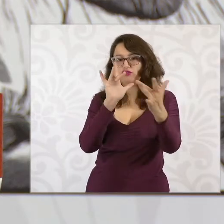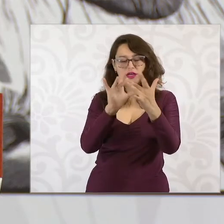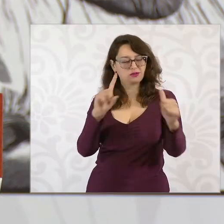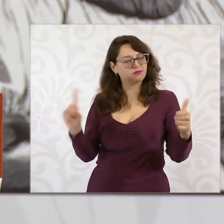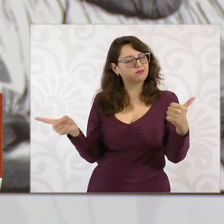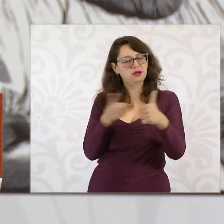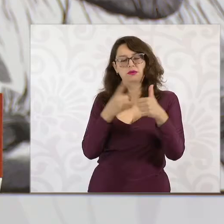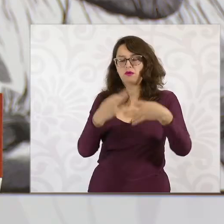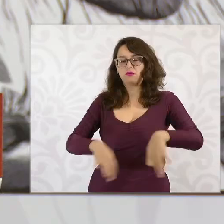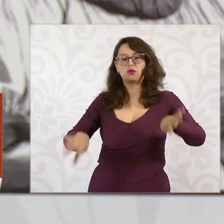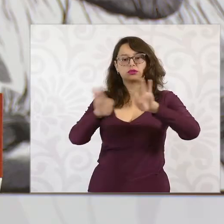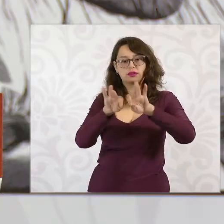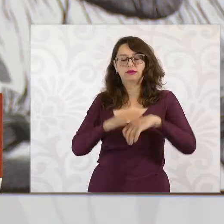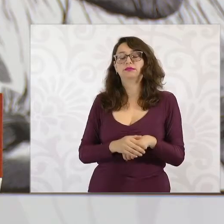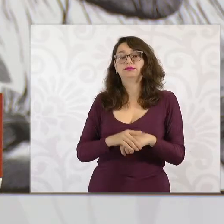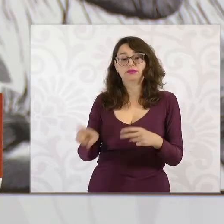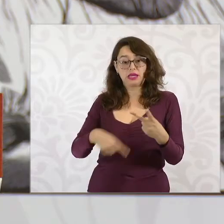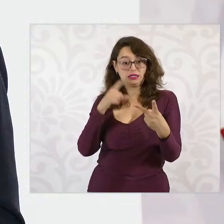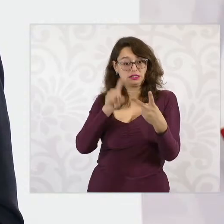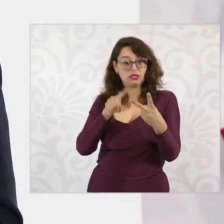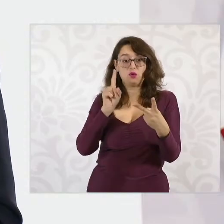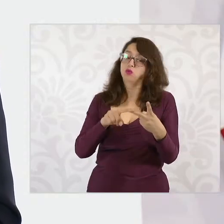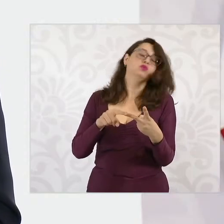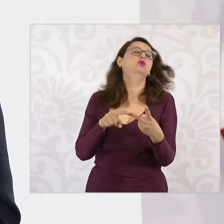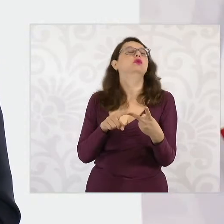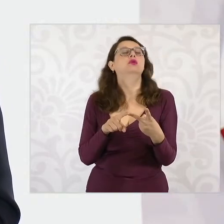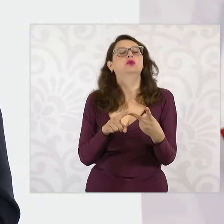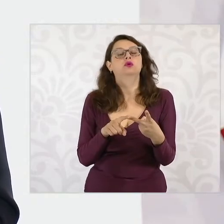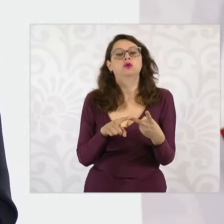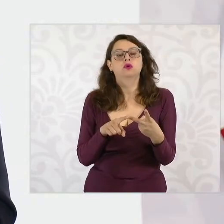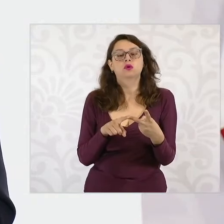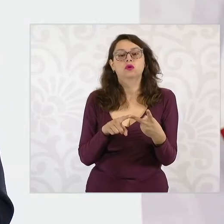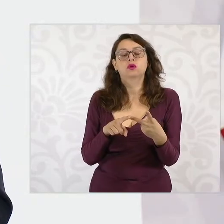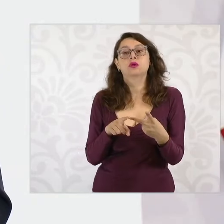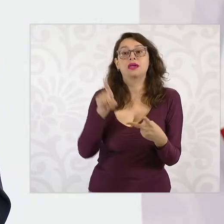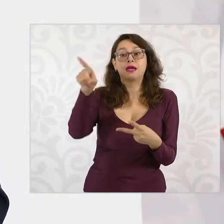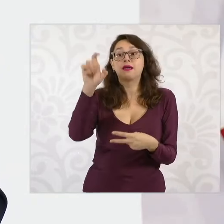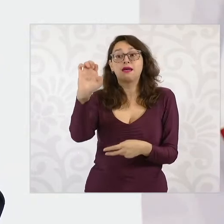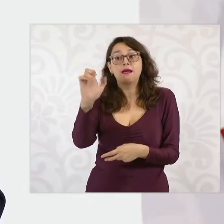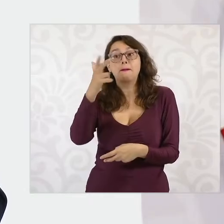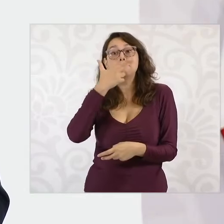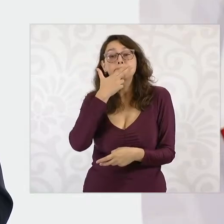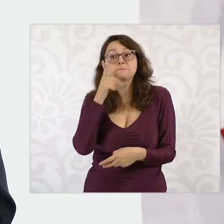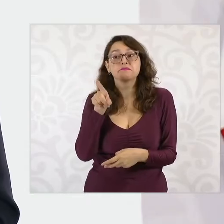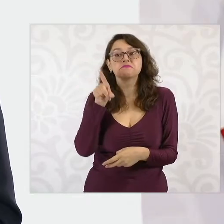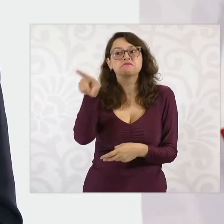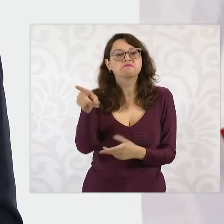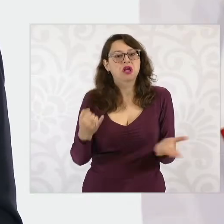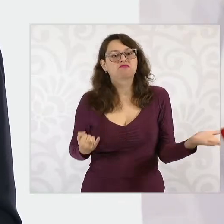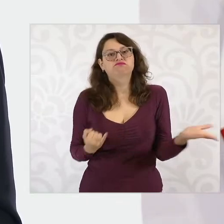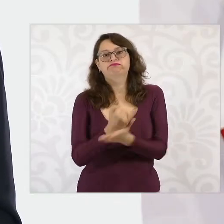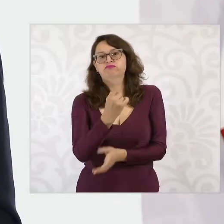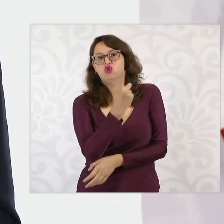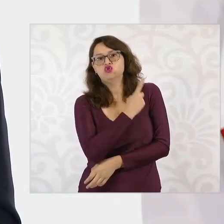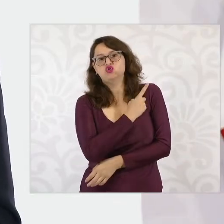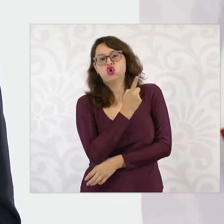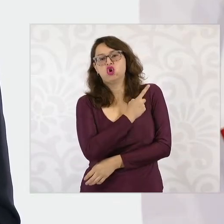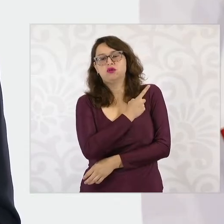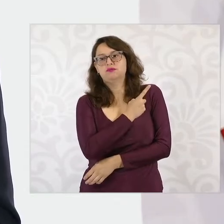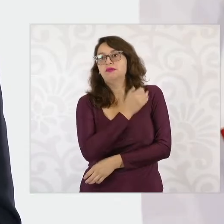de todo. Lo segundo es que eh no teníamos conocimiento de que hubiera una un trabajo